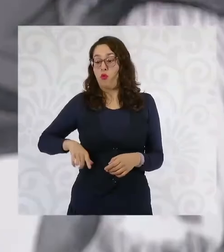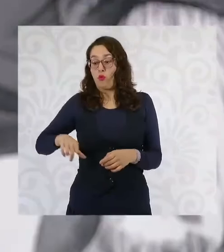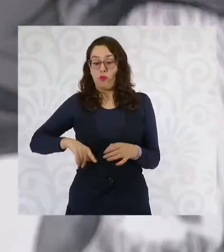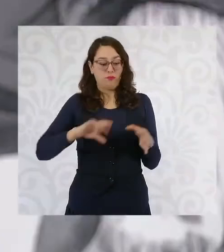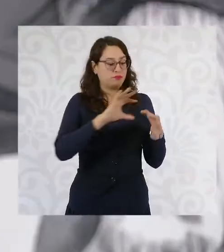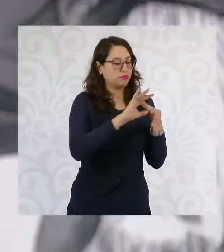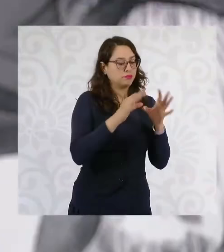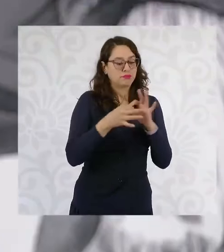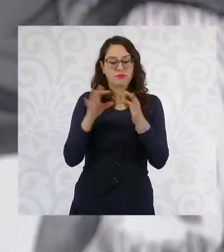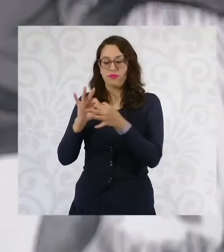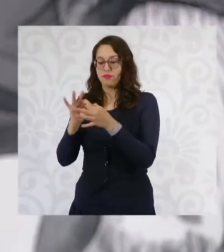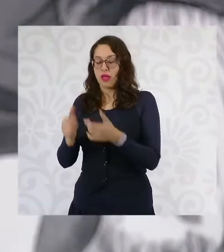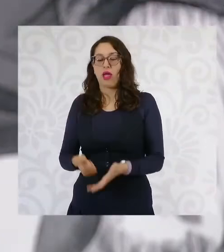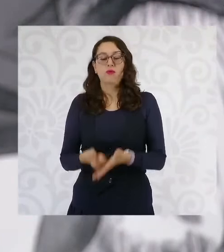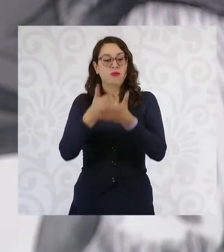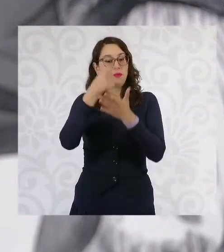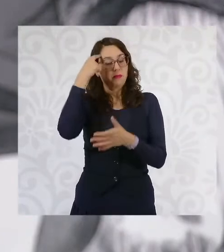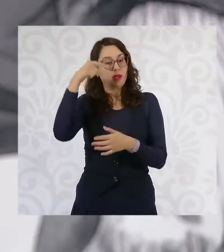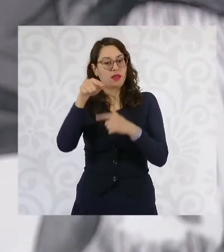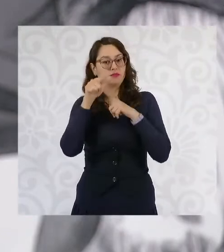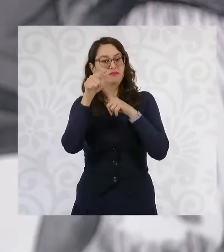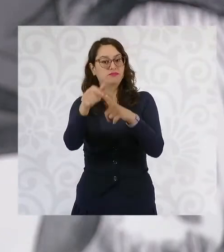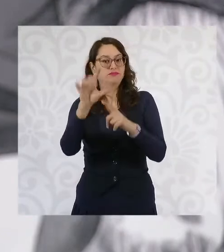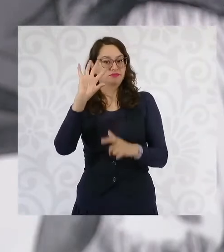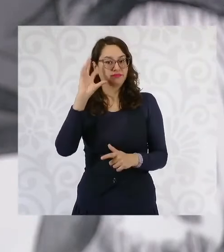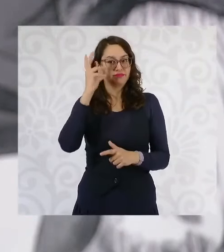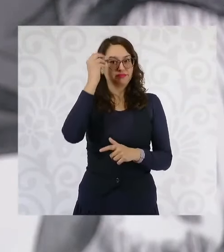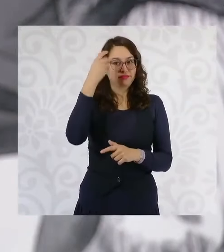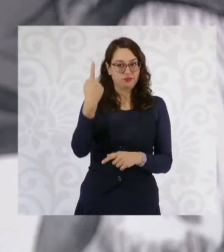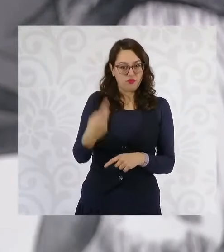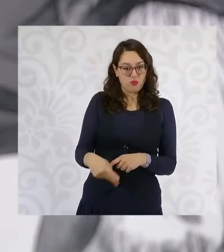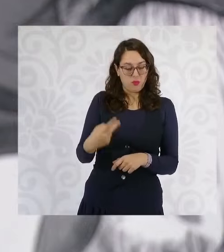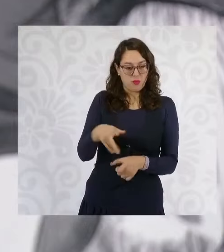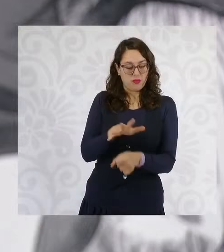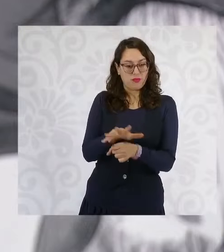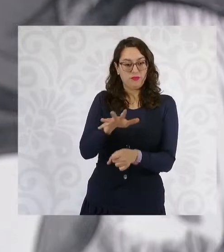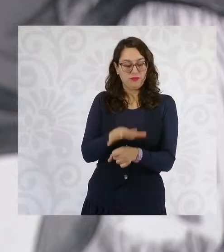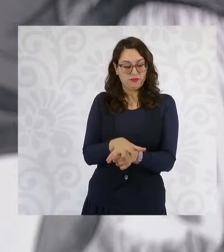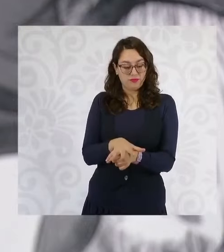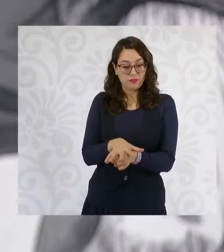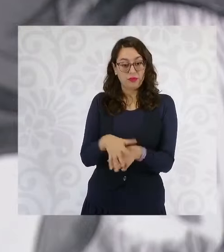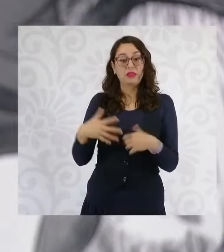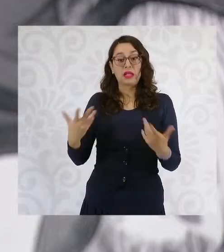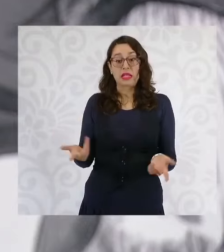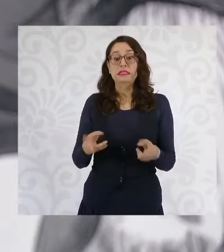y el bienestar de nuestro país es importante destacar que olinia atiende un tema de Gran